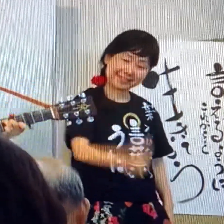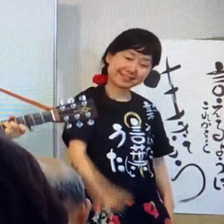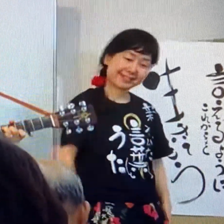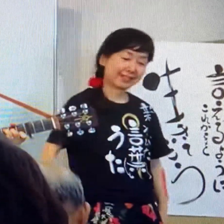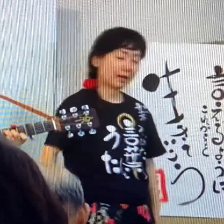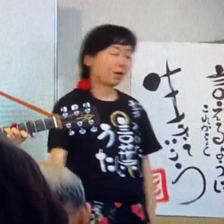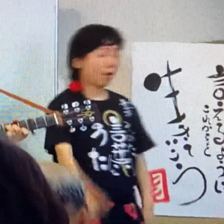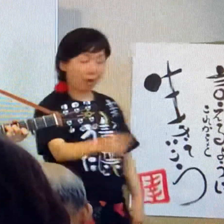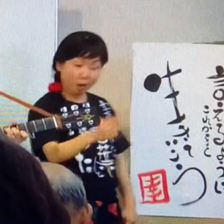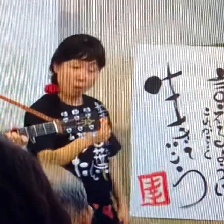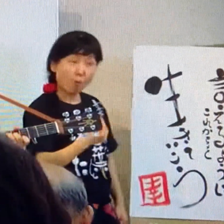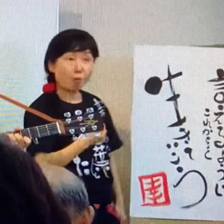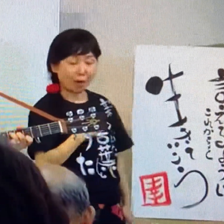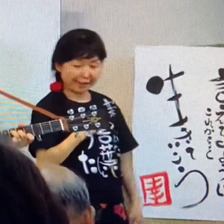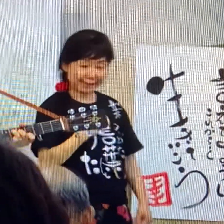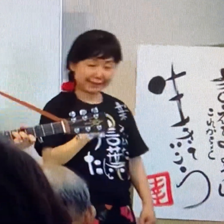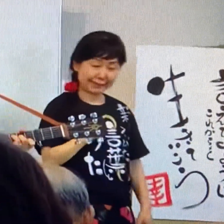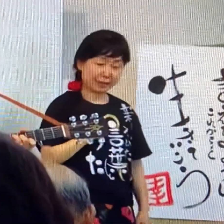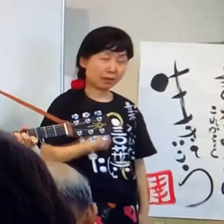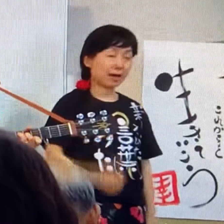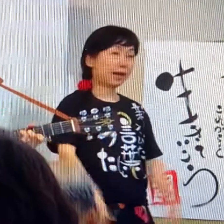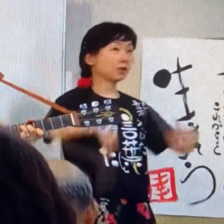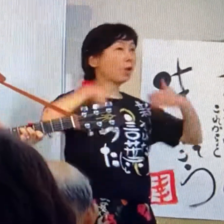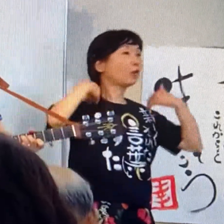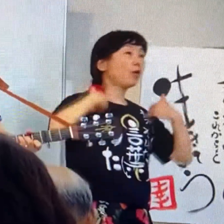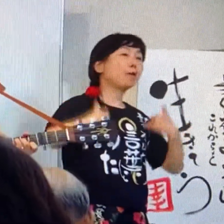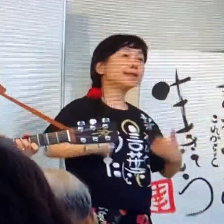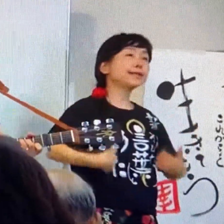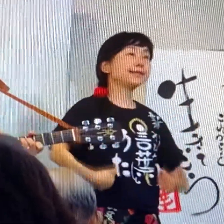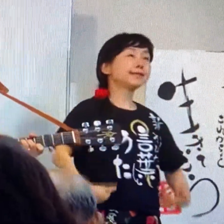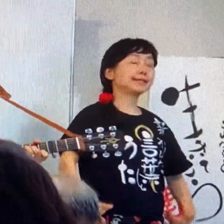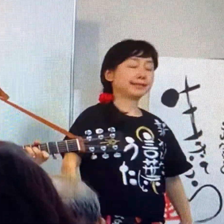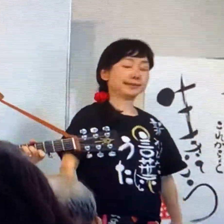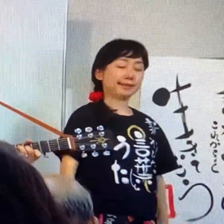私であることに